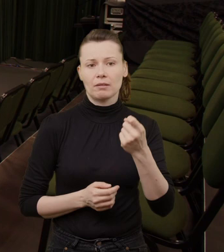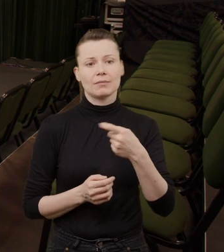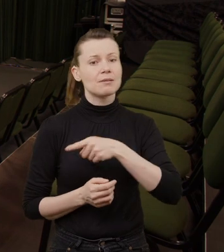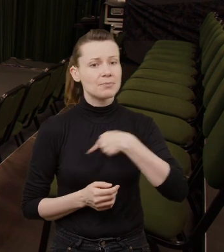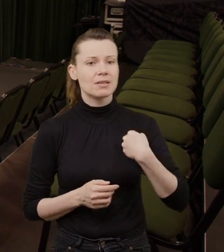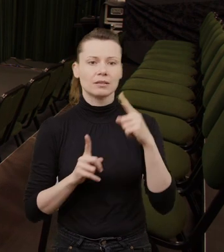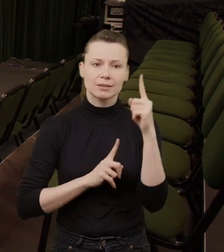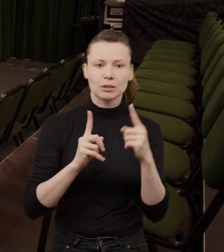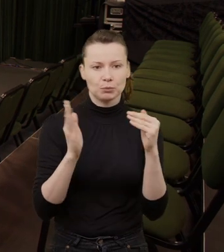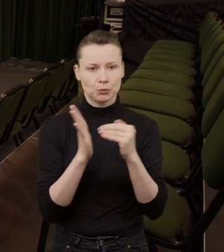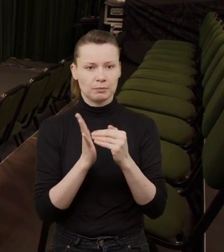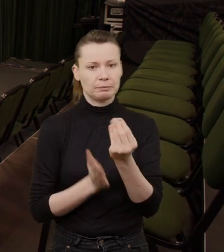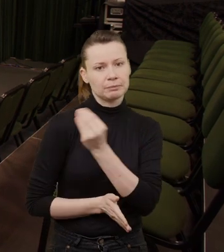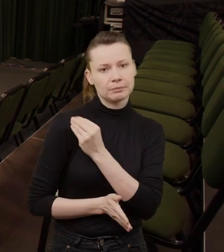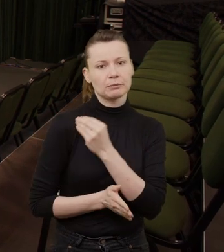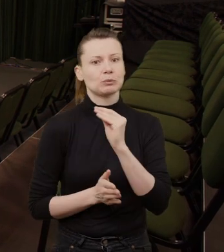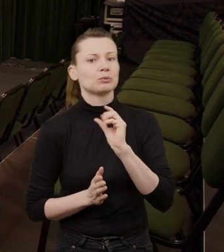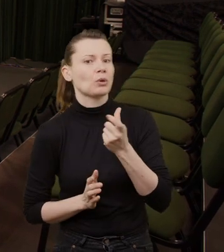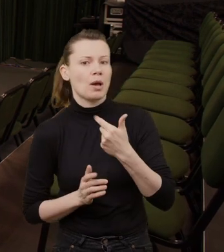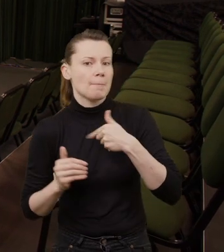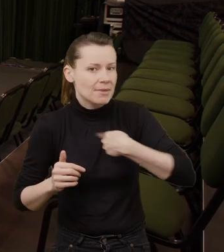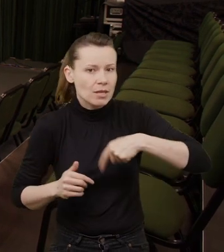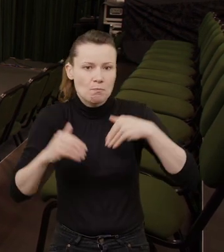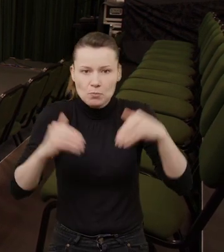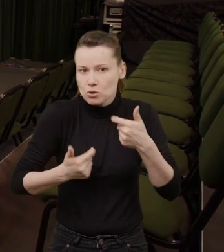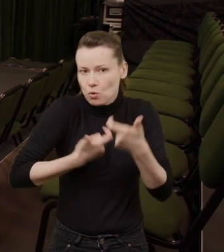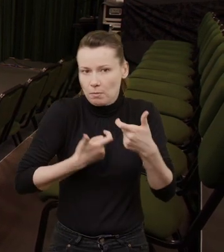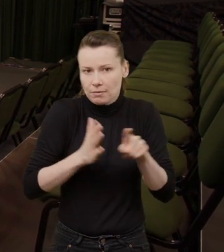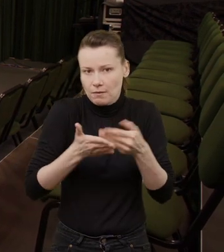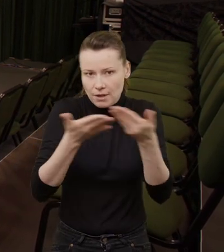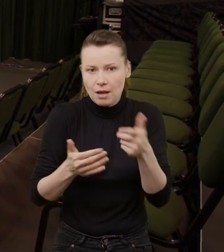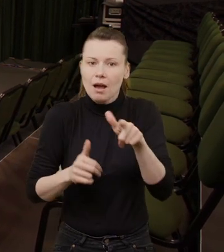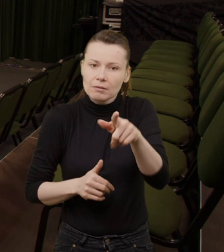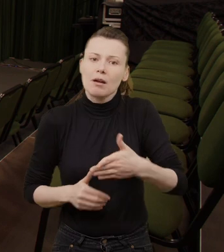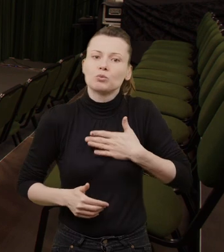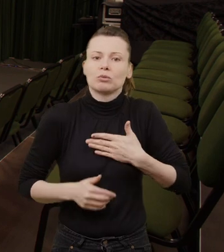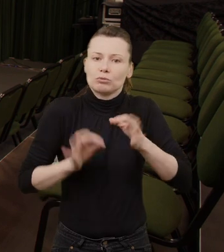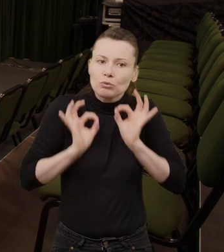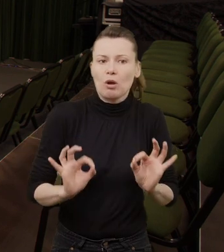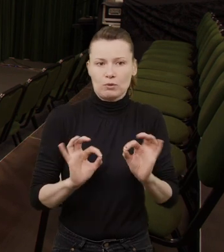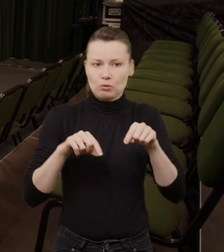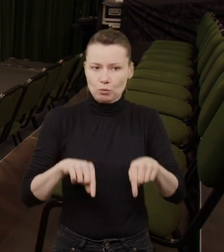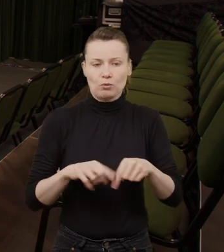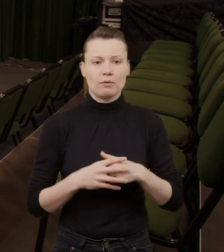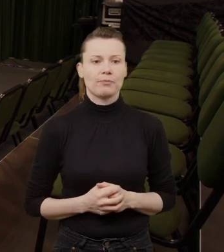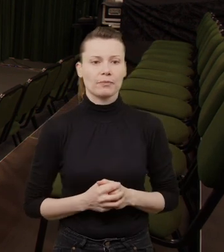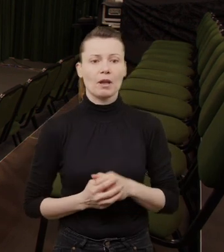a Twój komfort zależy od Ciebie, więc bądźmy w kontakcie. A teraz zapraszam Ciebie na poziom +2.